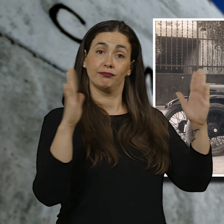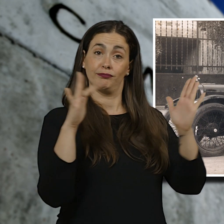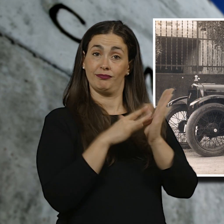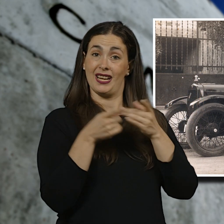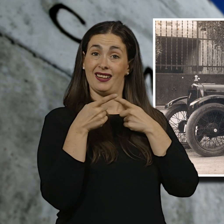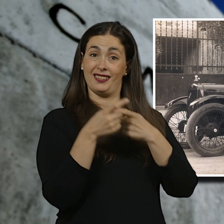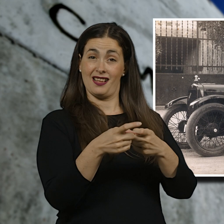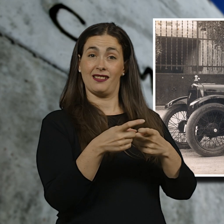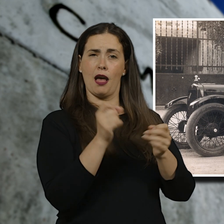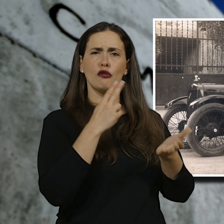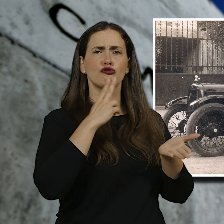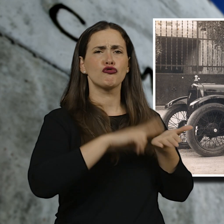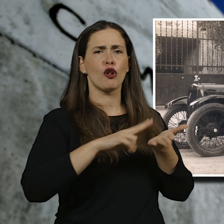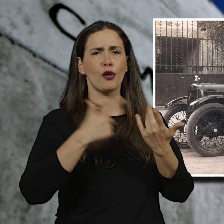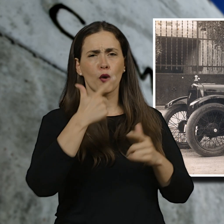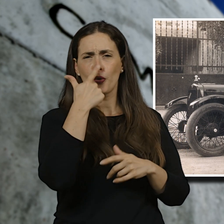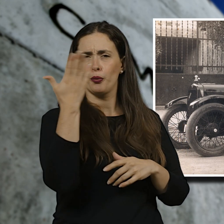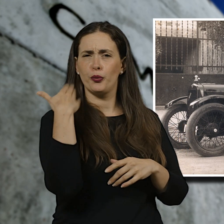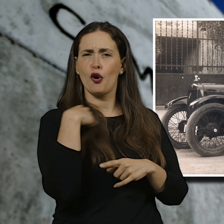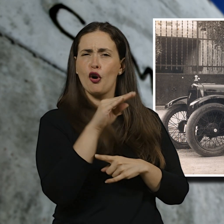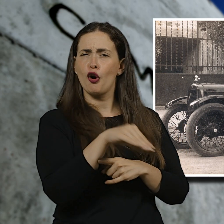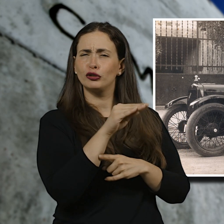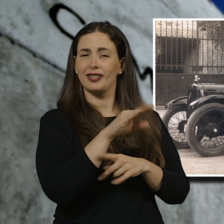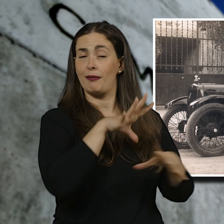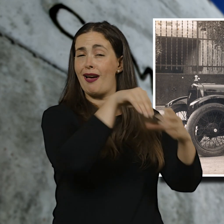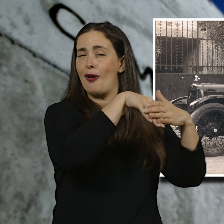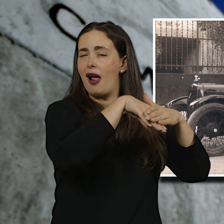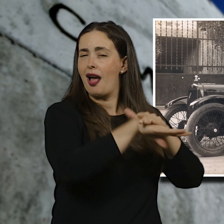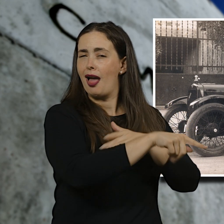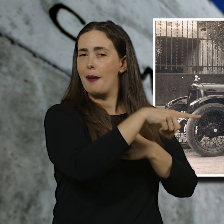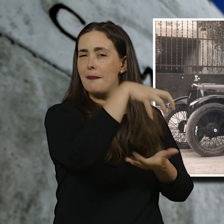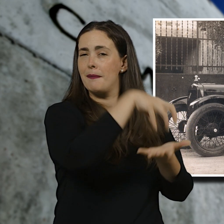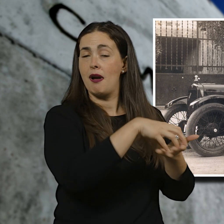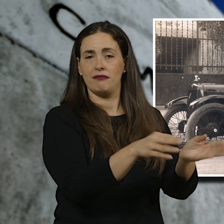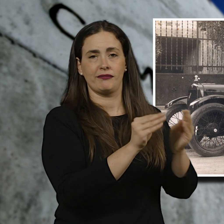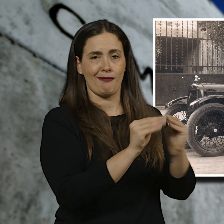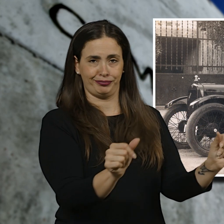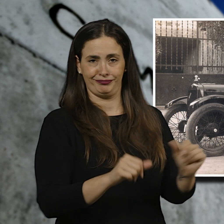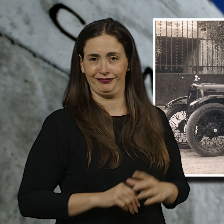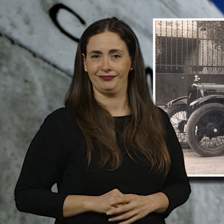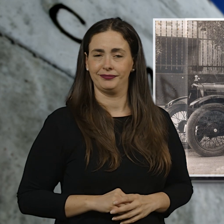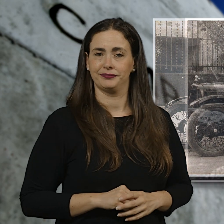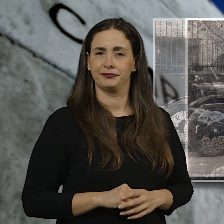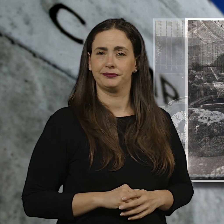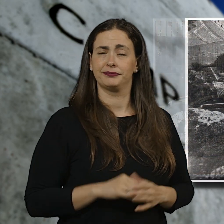Durant la guerra va desaparèixer la col·lecció d’antiguitats que es conservava a l’interior del mas.